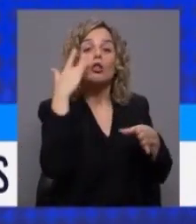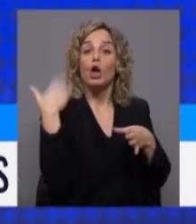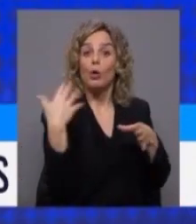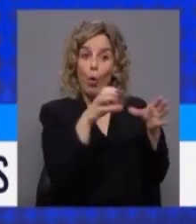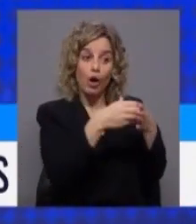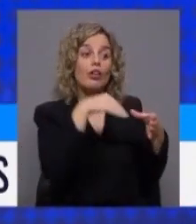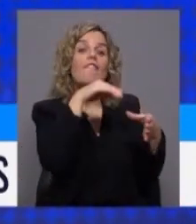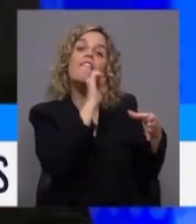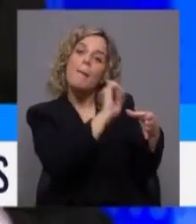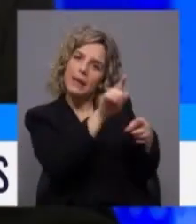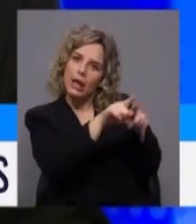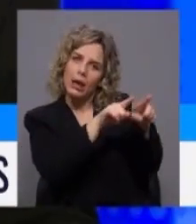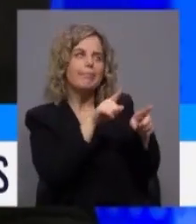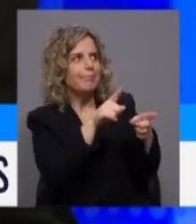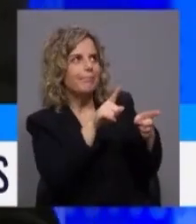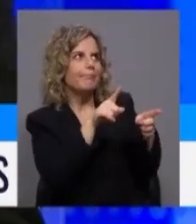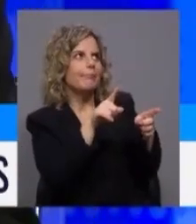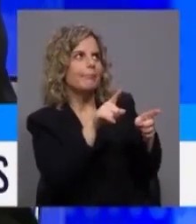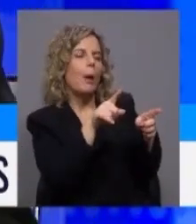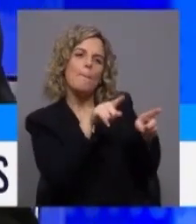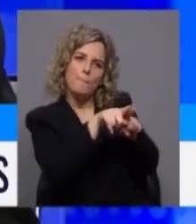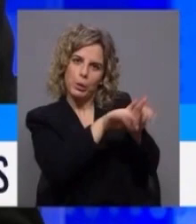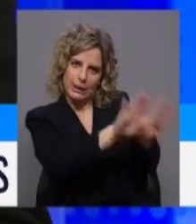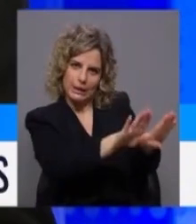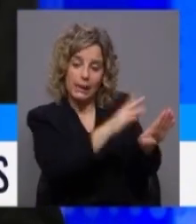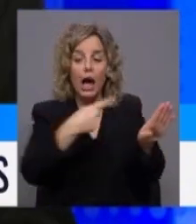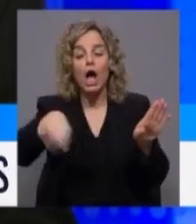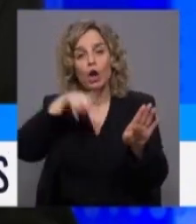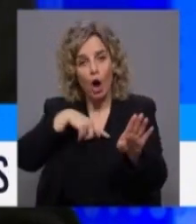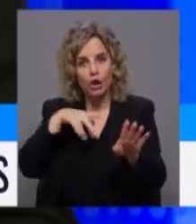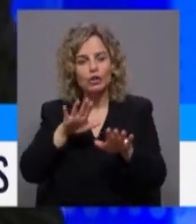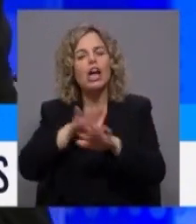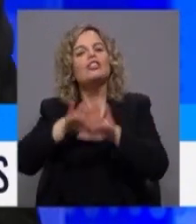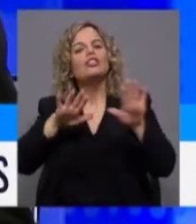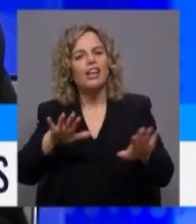Partido Socialista Europeu, e nós somos da esquerda Verde europeia que, em países por